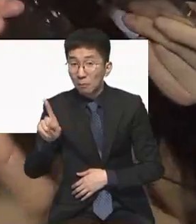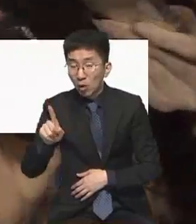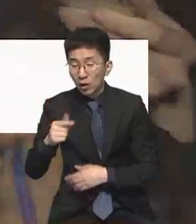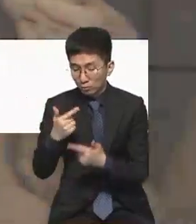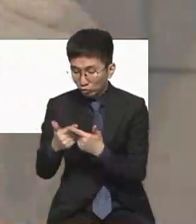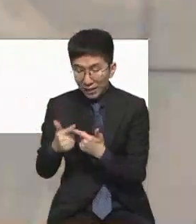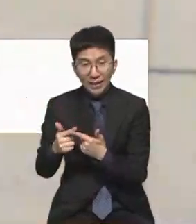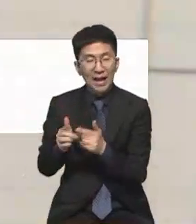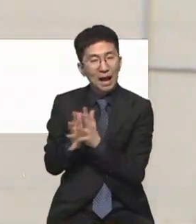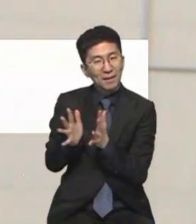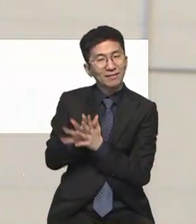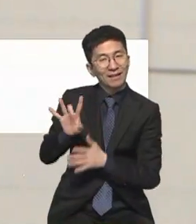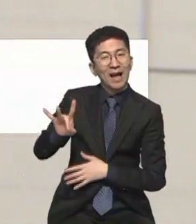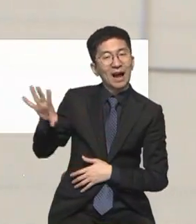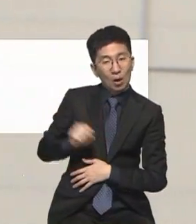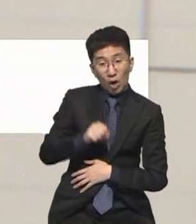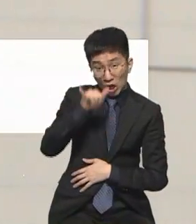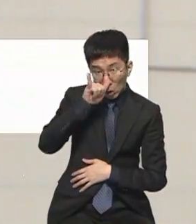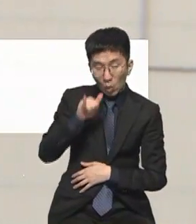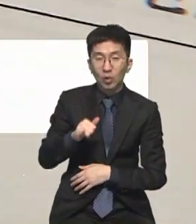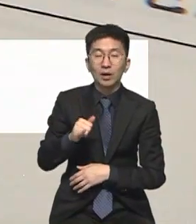사상구에 아파트 1채와 해운대 상가 1채를 보유했습니다.